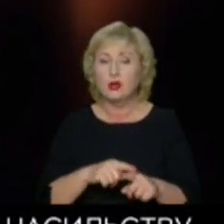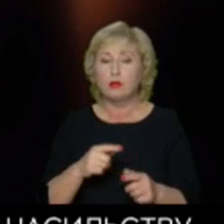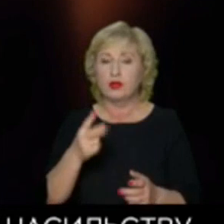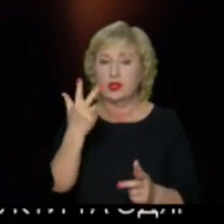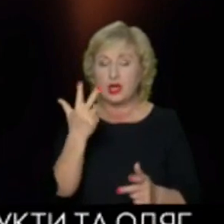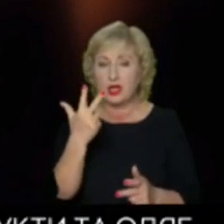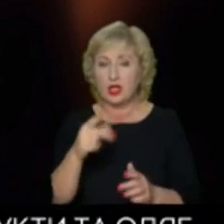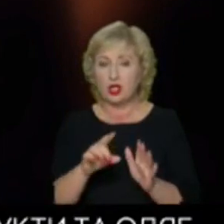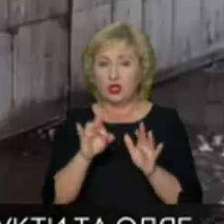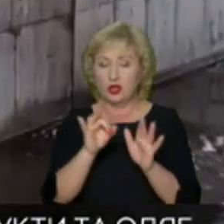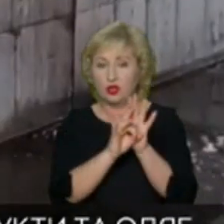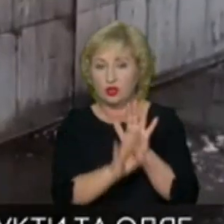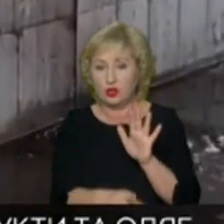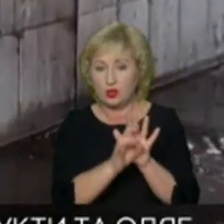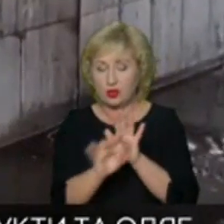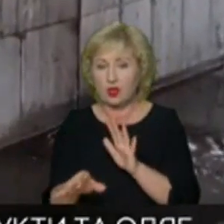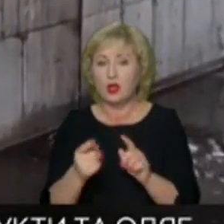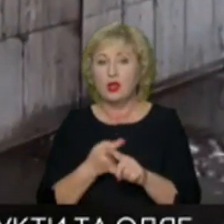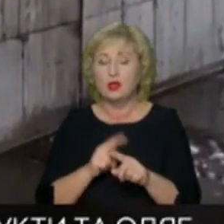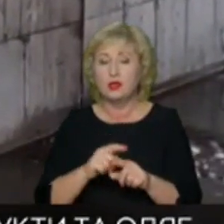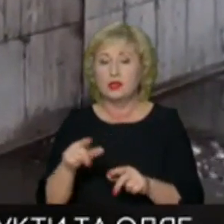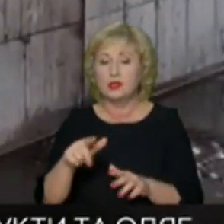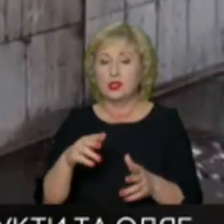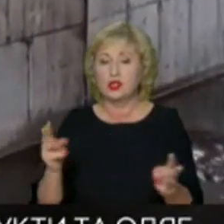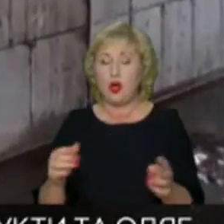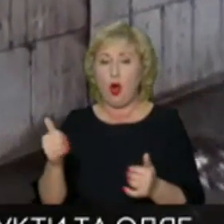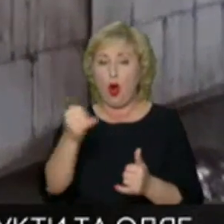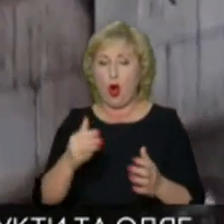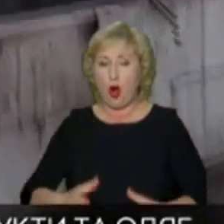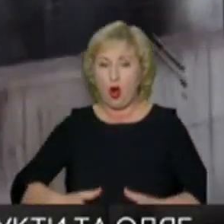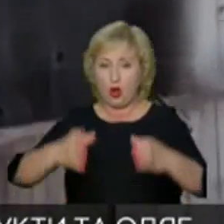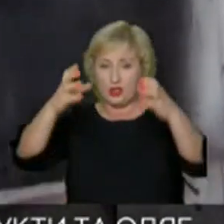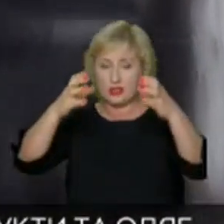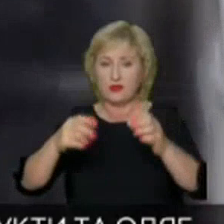інфраструктури там зайнялись резервуари із соняшниковою олією також Через ворожу